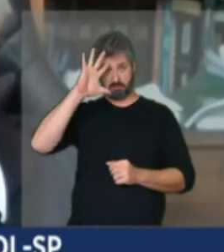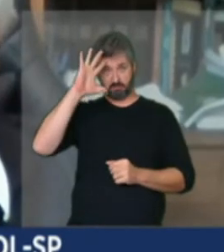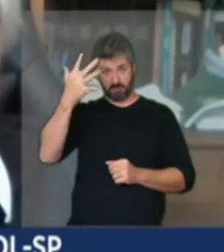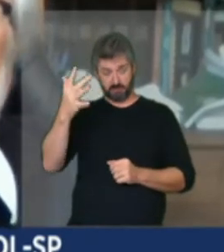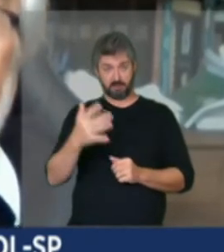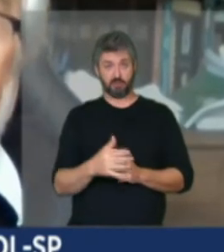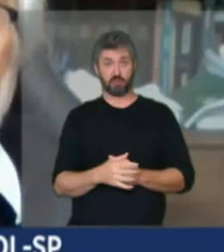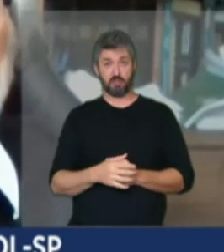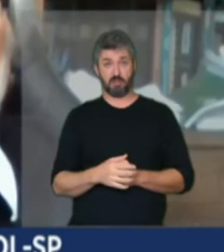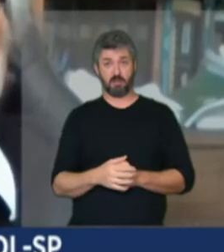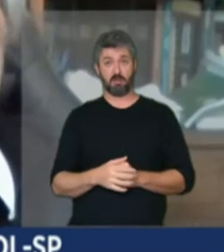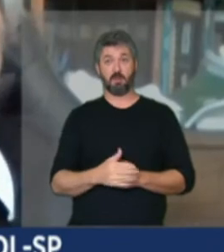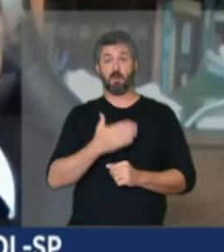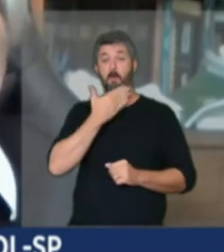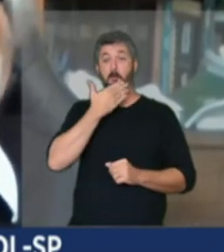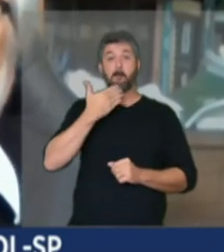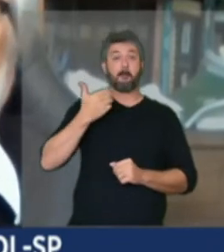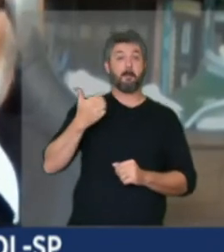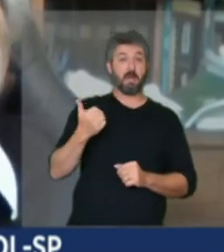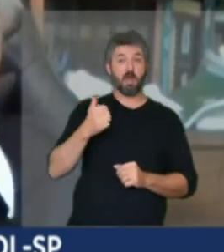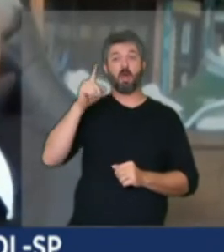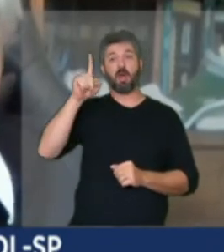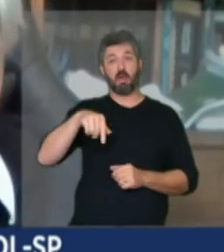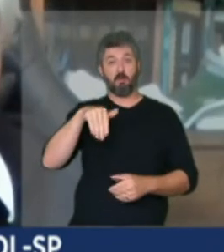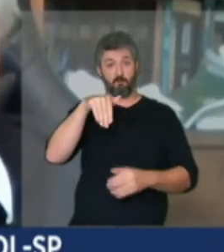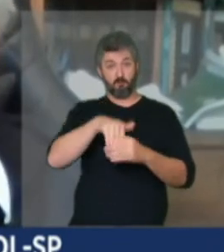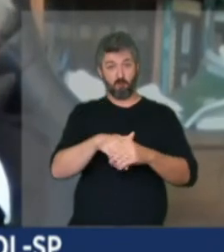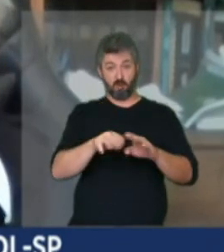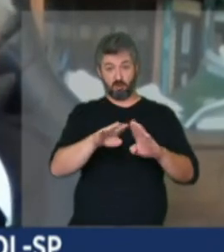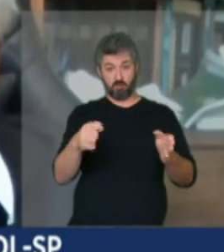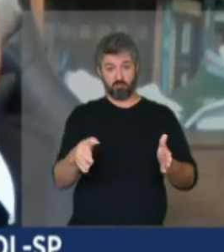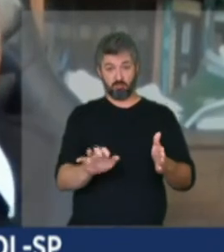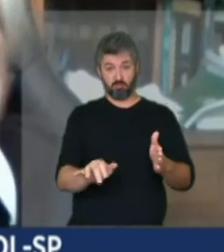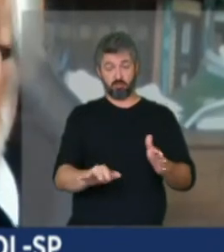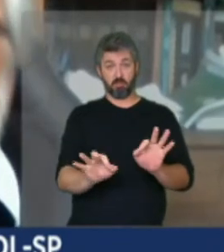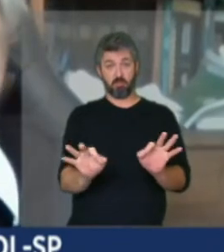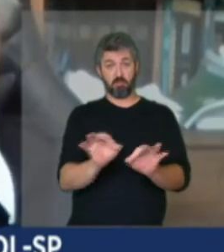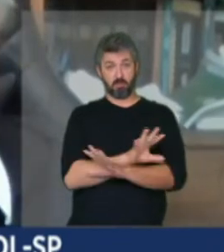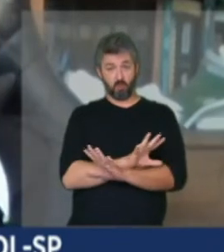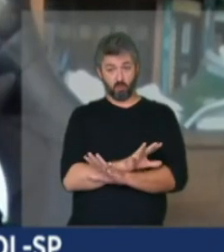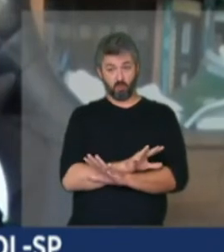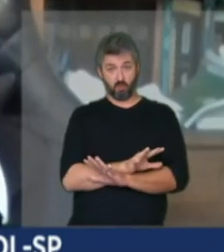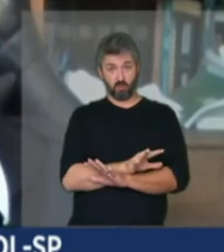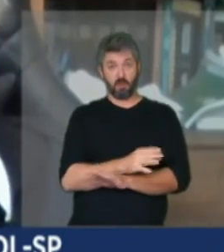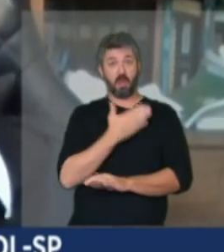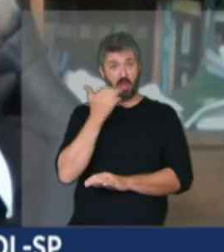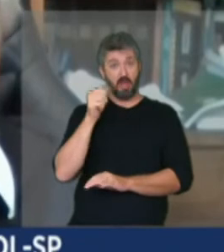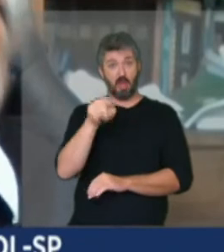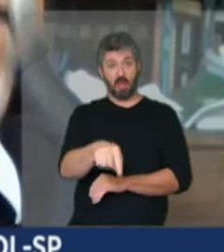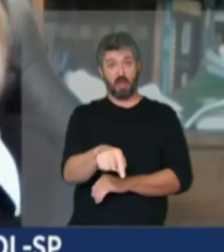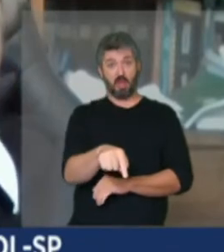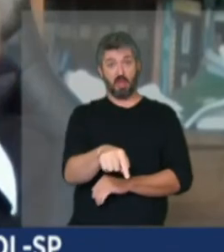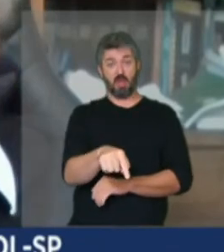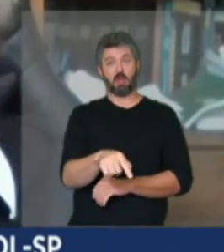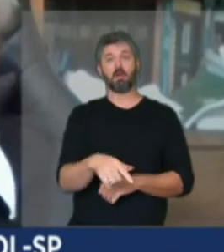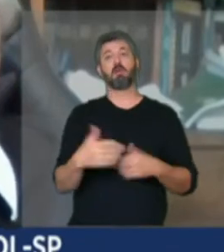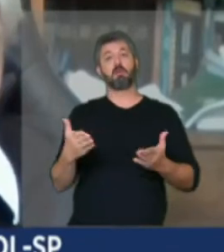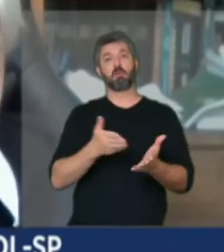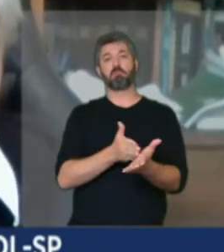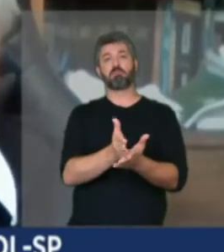A DECISÃO DE QUE A MELHOR FORMA É O VOTO ELETRÔNICO E ELE É O MELHOR, ENTÃO KIÃOMP RA-SE! ABAIXO DO GOLPE